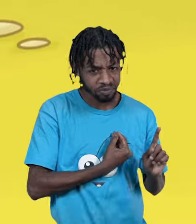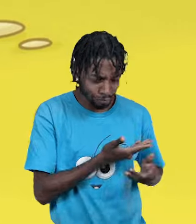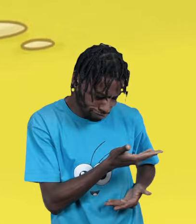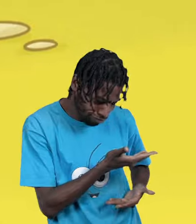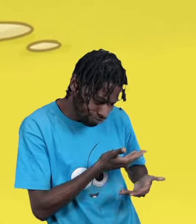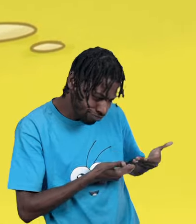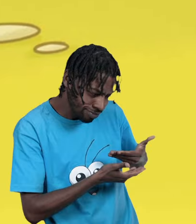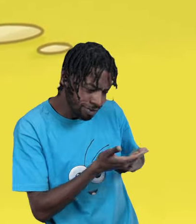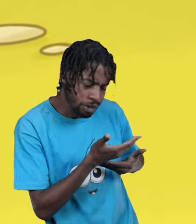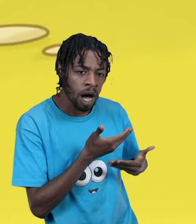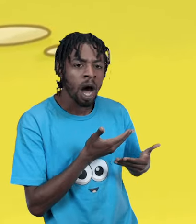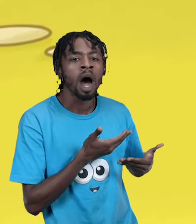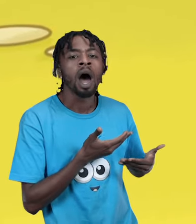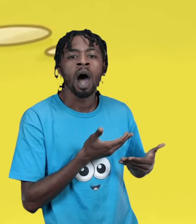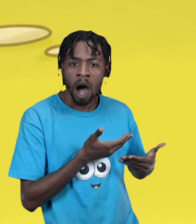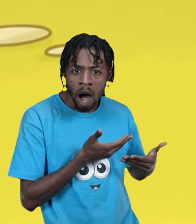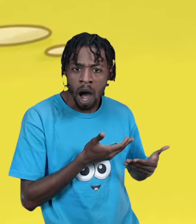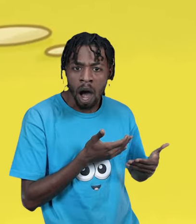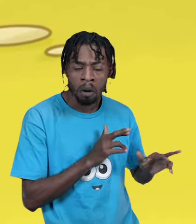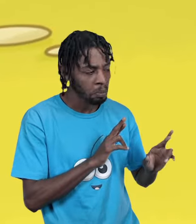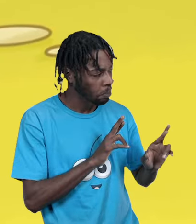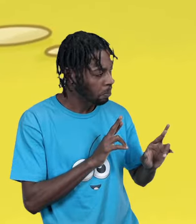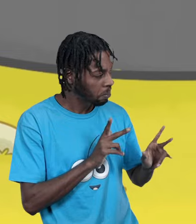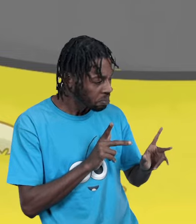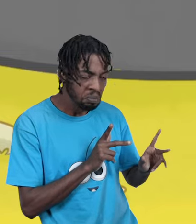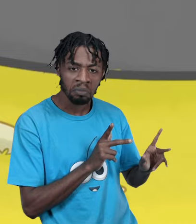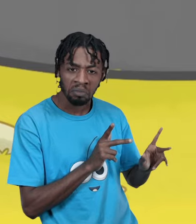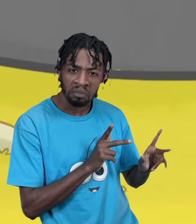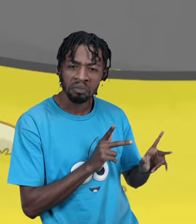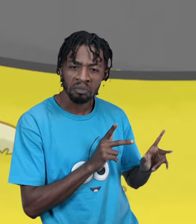Que todos somos diferentes